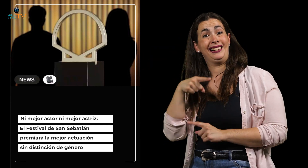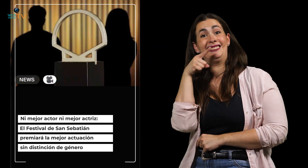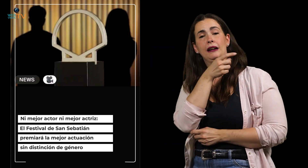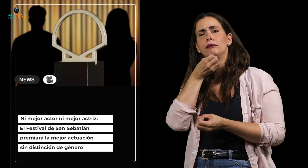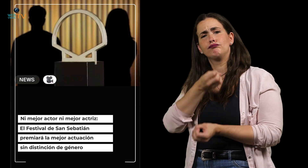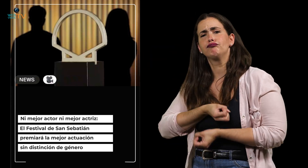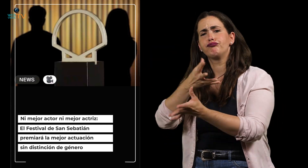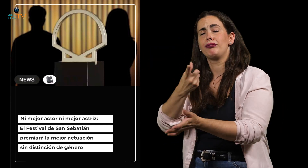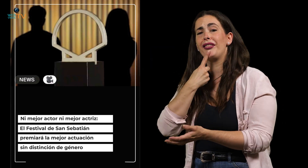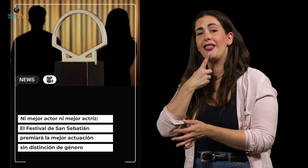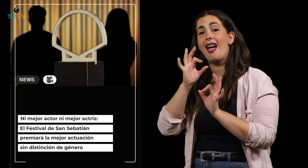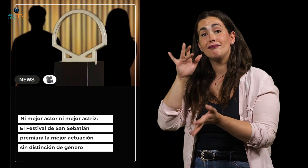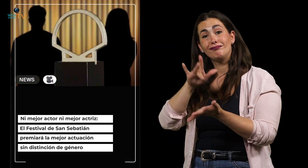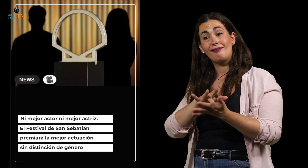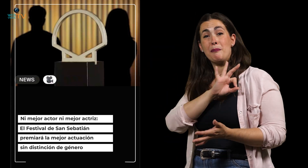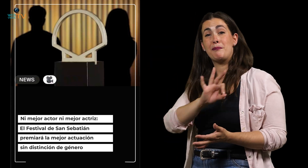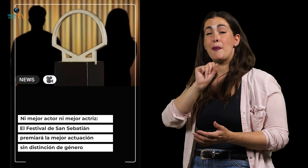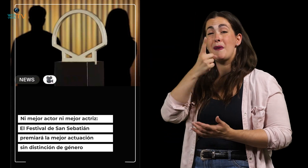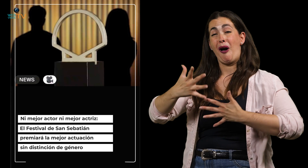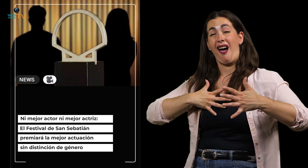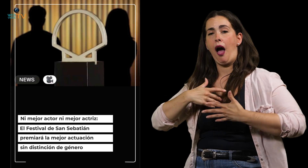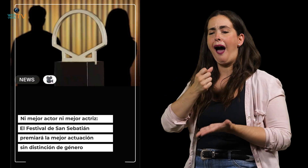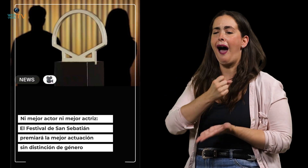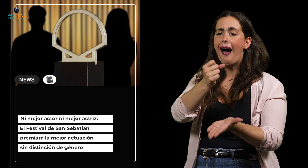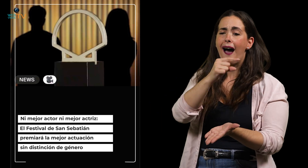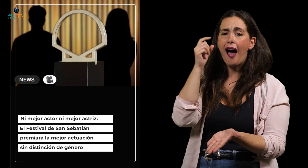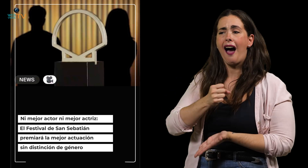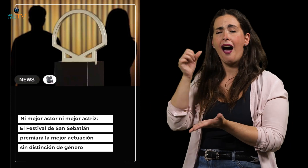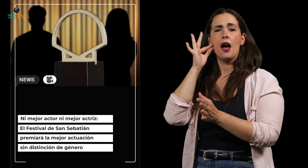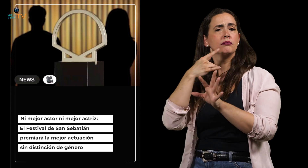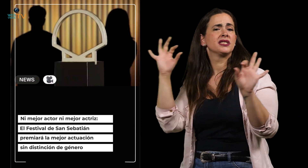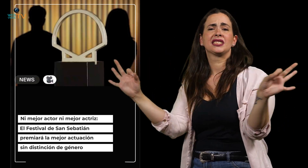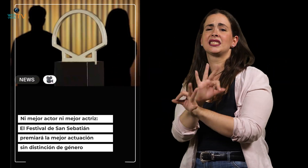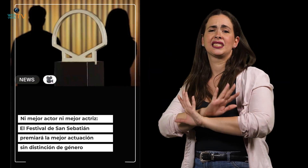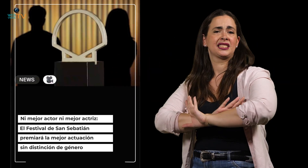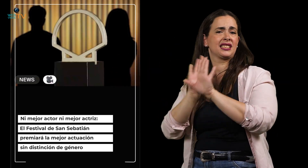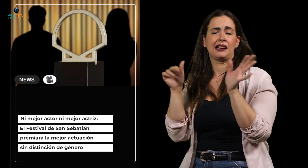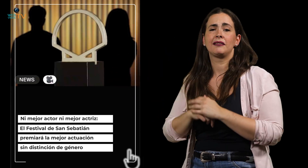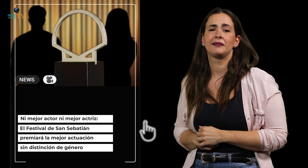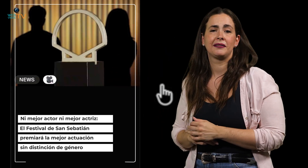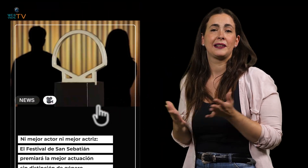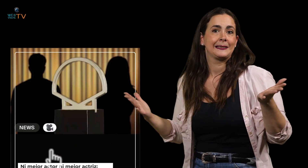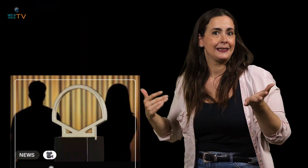que había anunciado antes que suprimiría el género en sus premios de actuación.